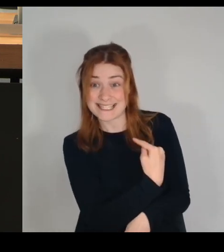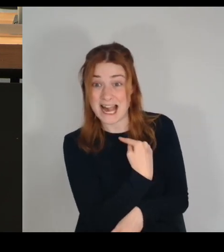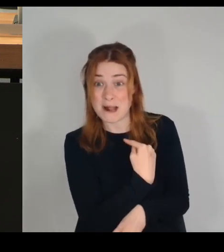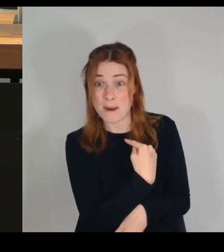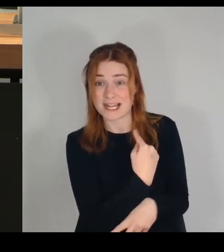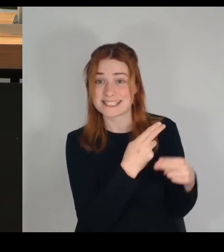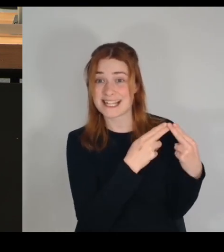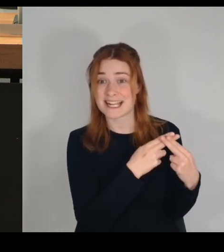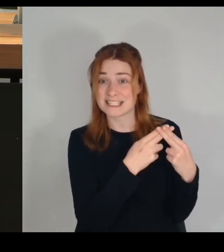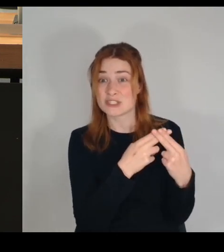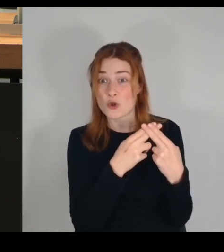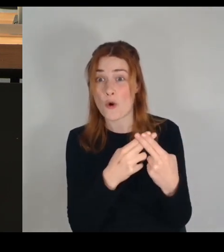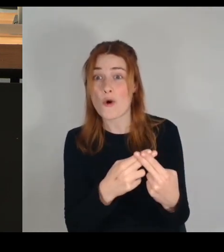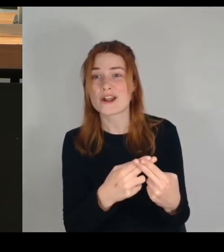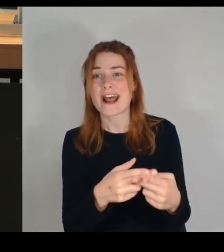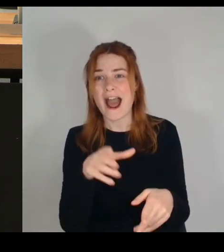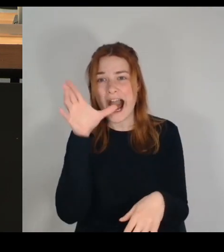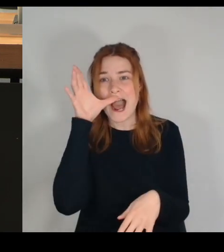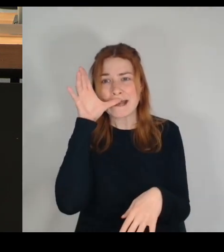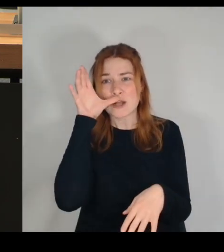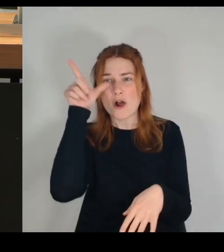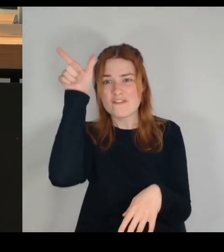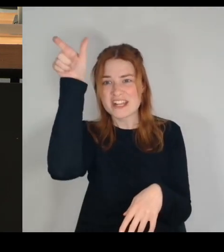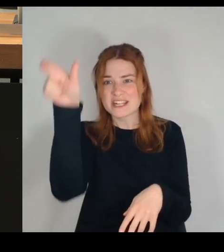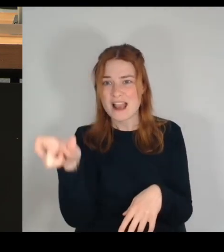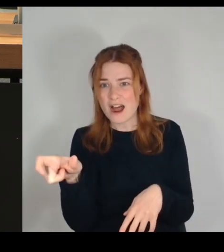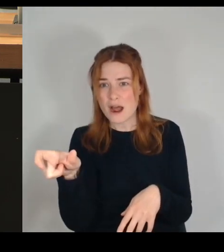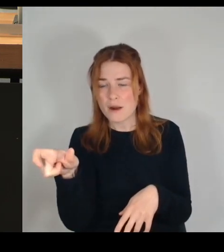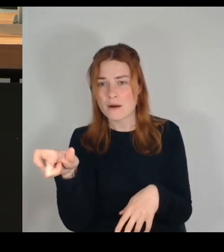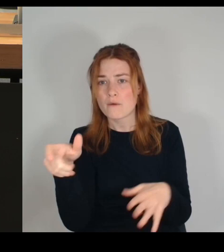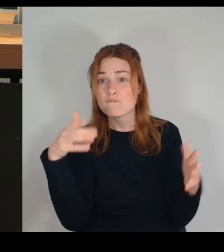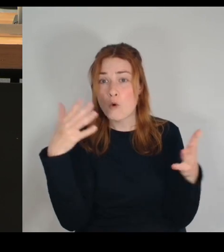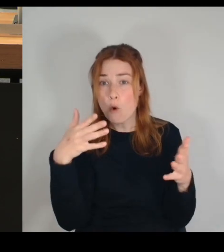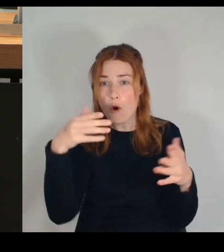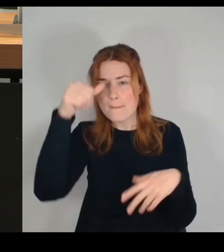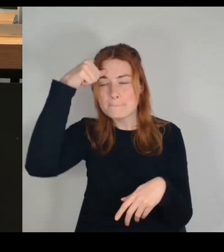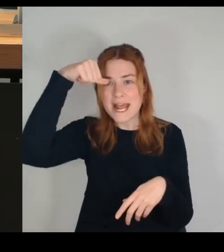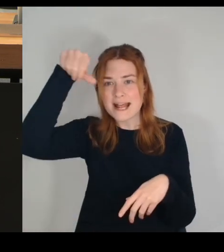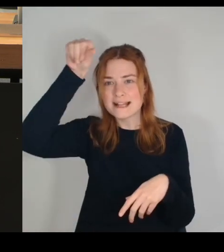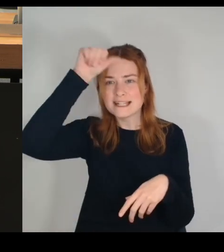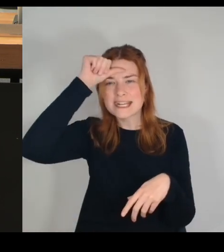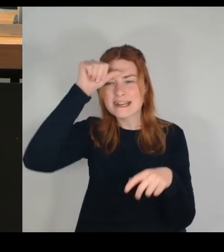eine Wohnraum arisierung durchgeführt hat. Hören Sie gut zu, darüber können wir gerne mal reden.